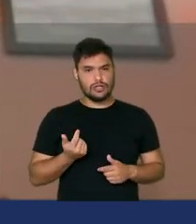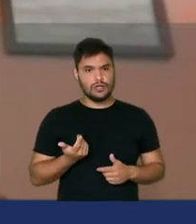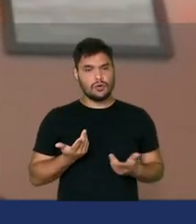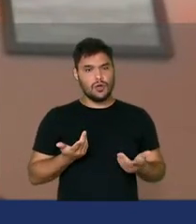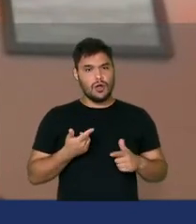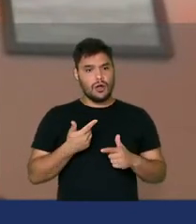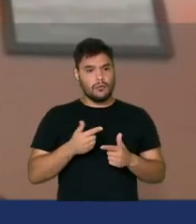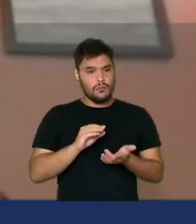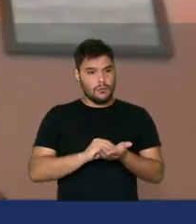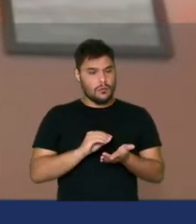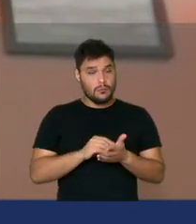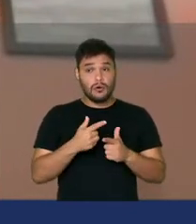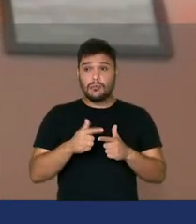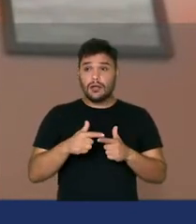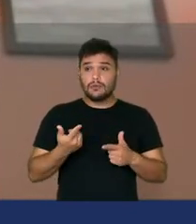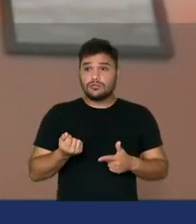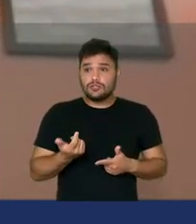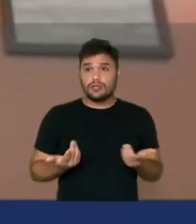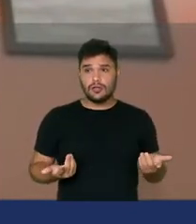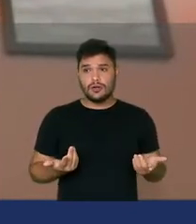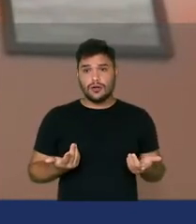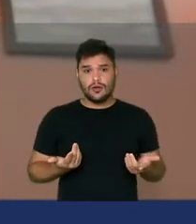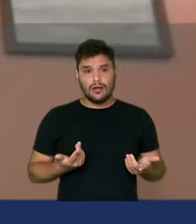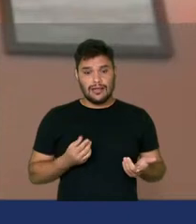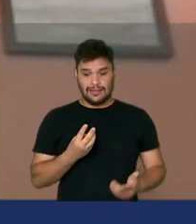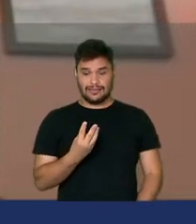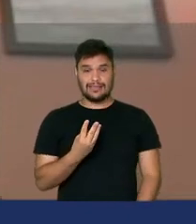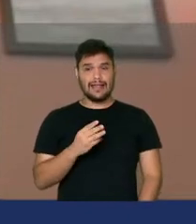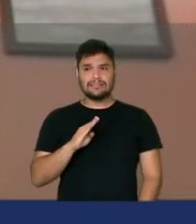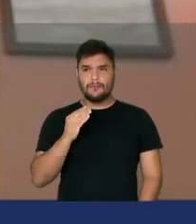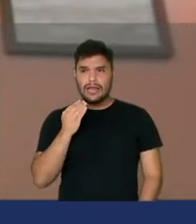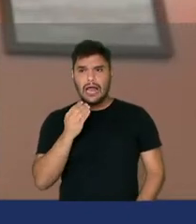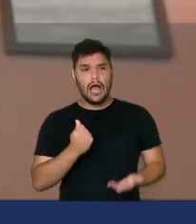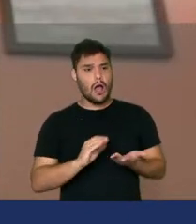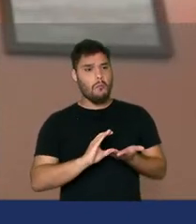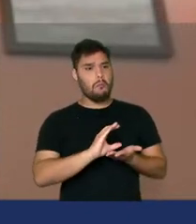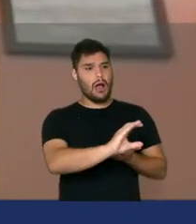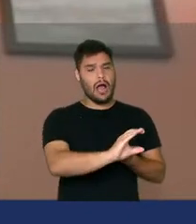GUSTAVO, ESTAMOS TRATANDO COMO SE FOSSE TROCO DE PÃ O, MAIOR CRISE ECONÔMICA DO SÉCULO, DE COMEÇAR A DESTINAR 3